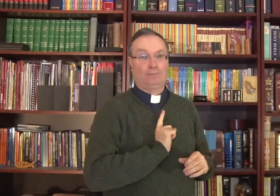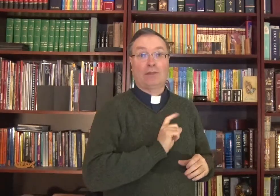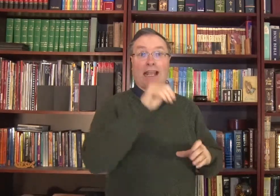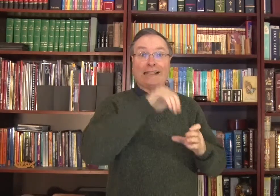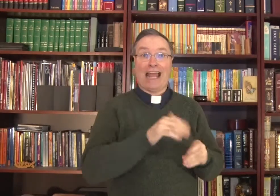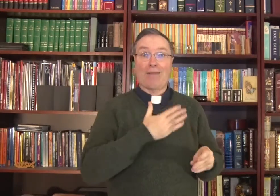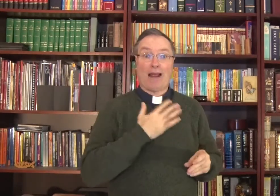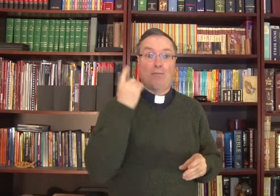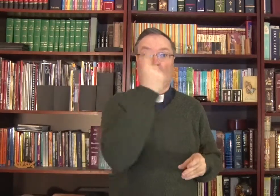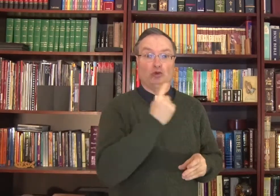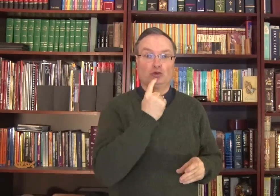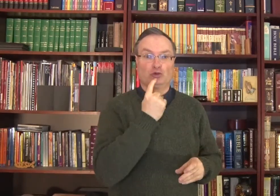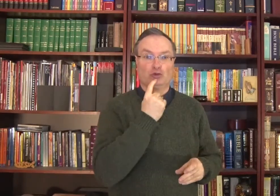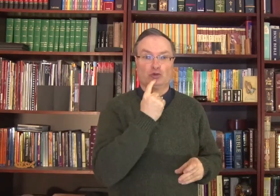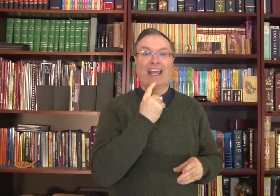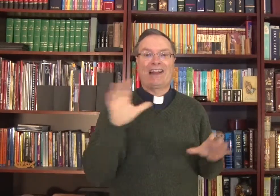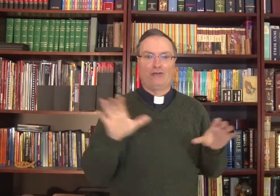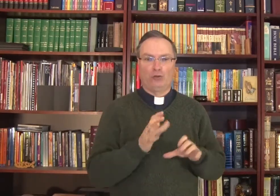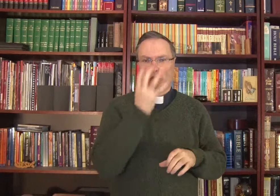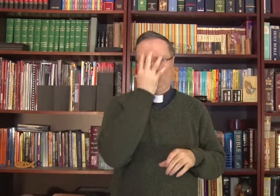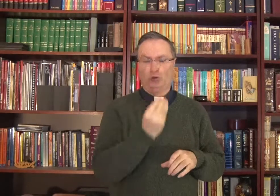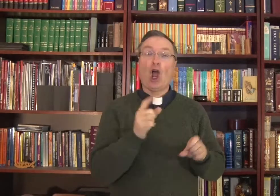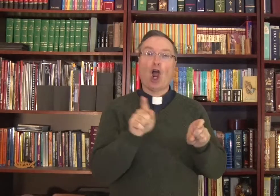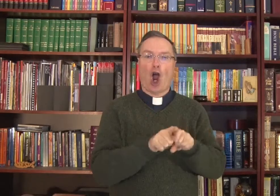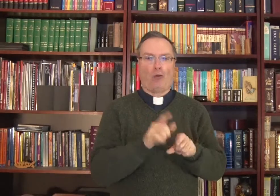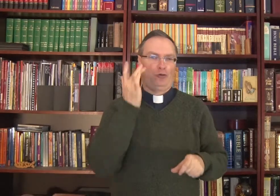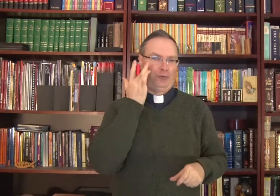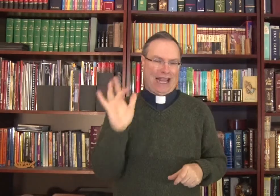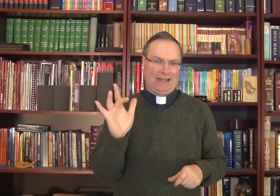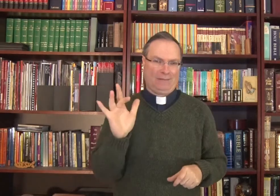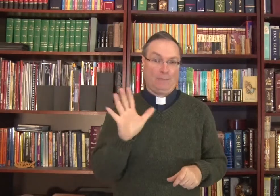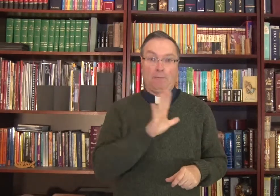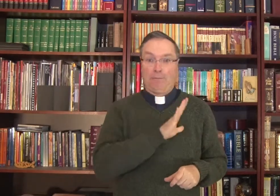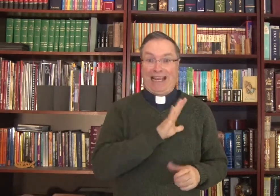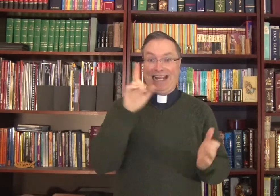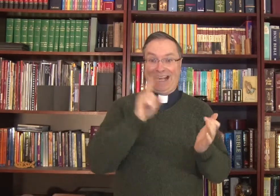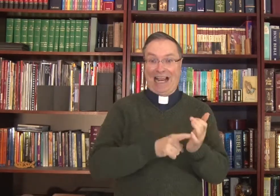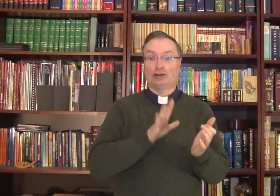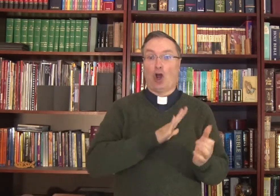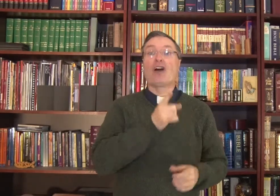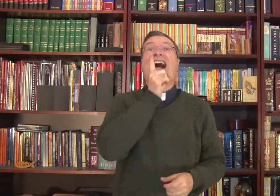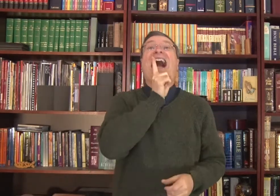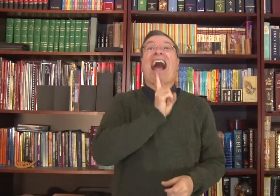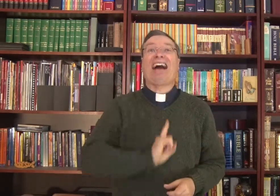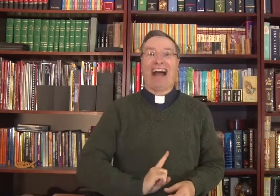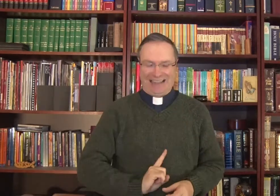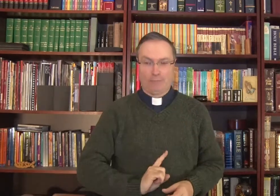Dans ma bouche, il fut doux comme du miel, mais quand je l’eus avalé,